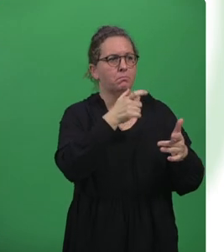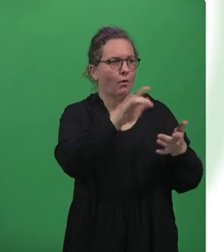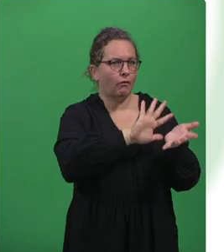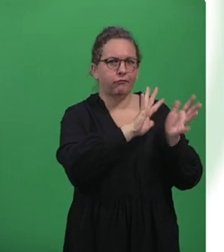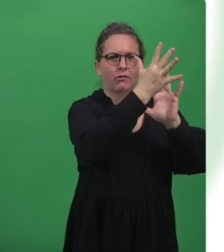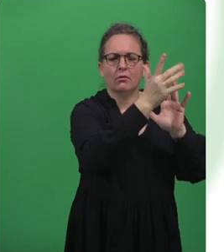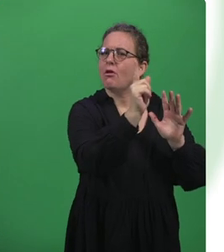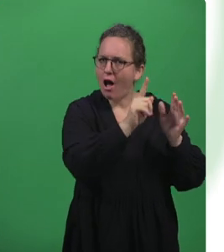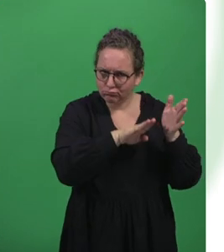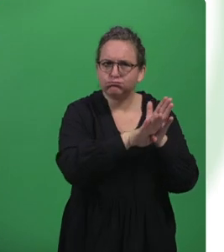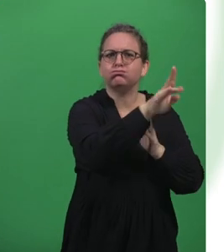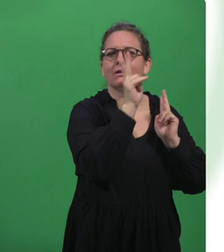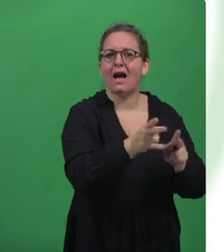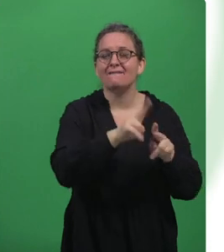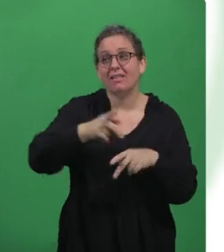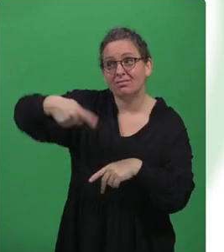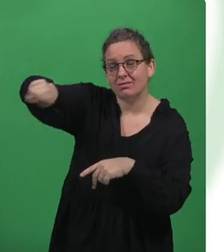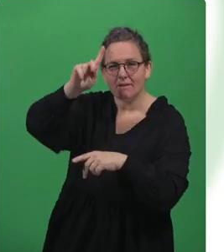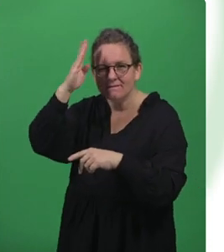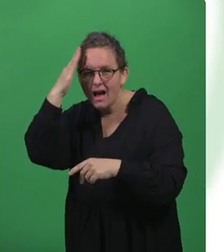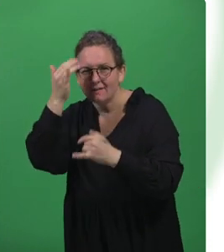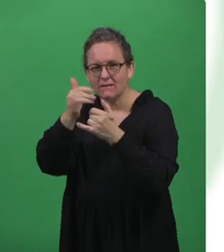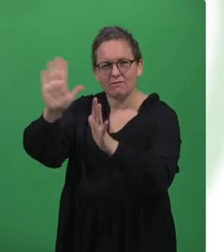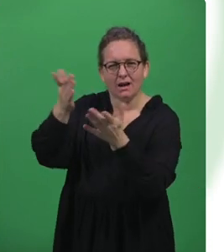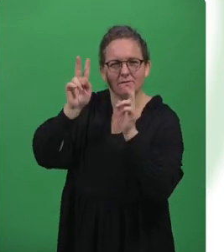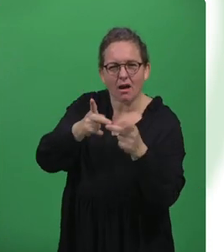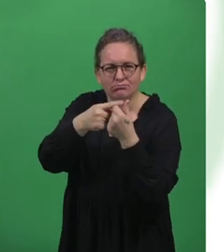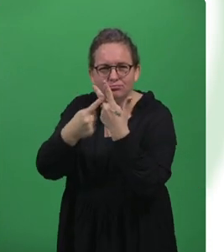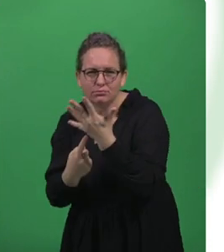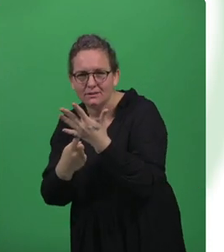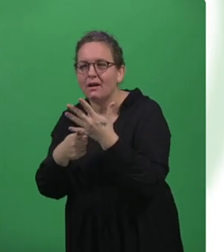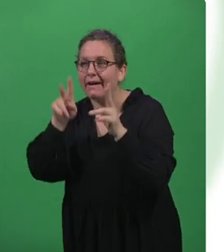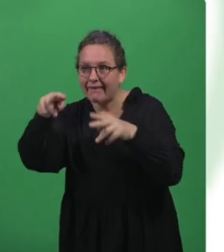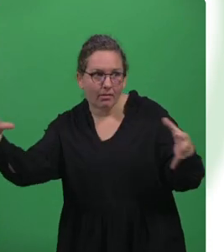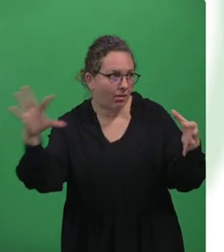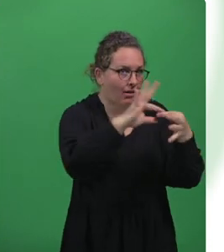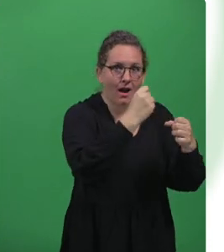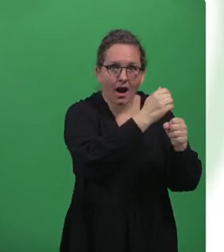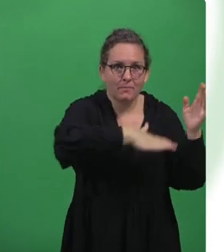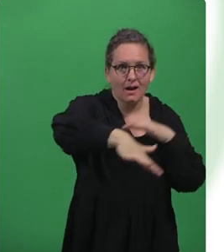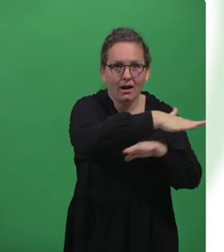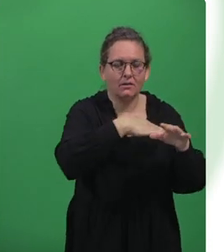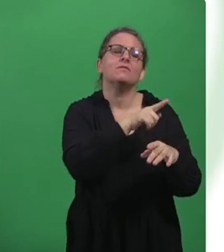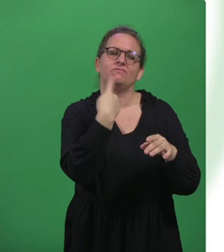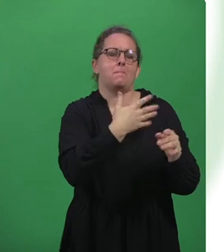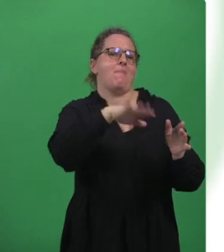um beruflich erfolgreich zu sein. Wenn wir die Talente jedes einzelnen Menschen richtig einsetzen, sind wir alle am erfolgreichsten.